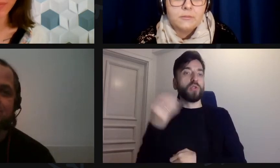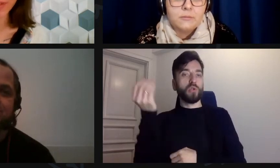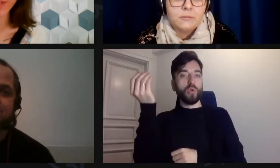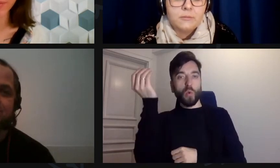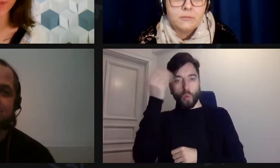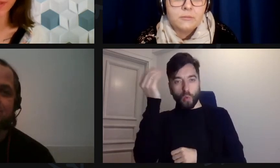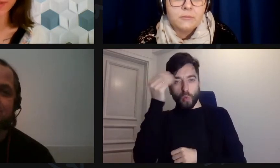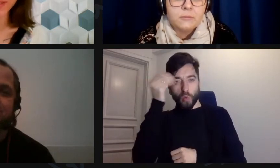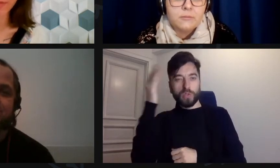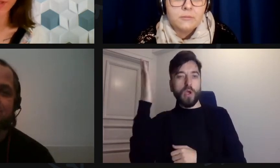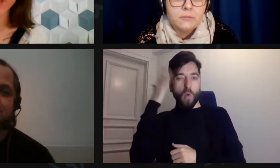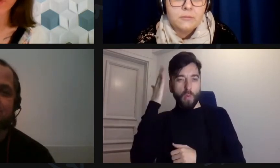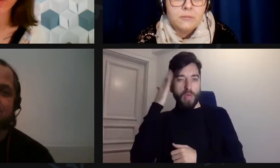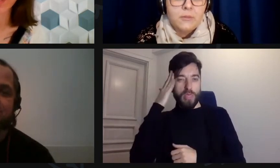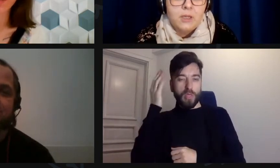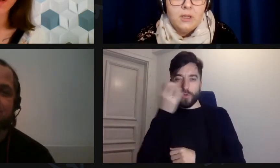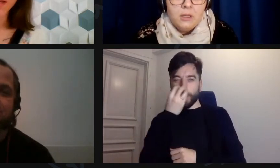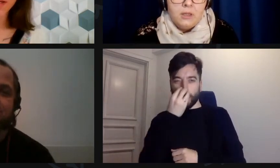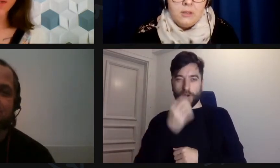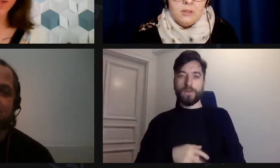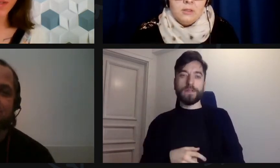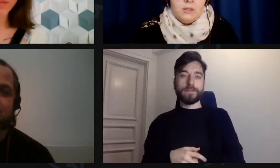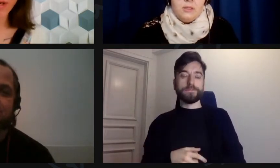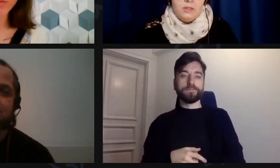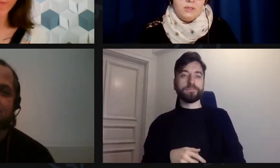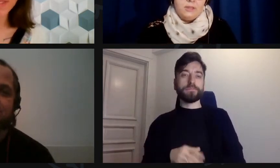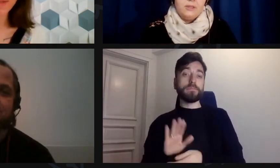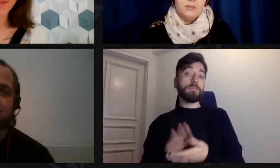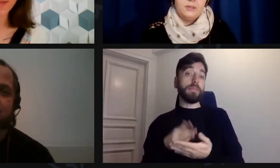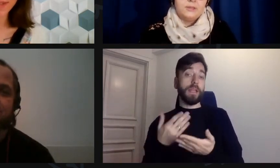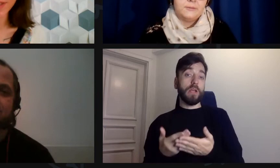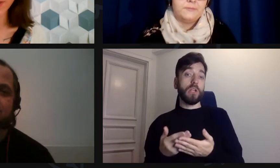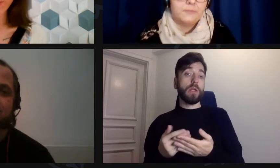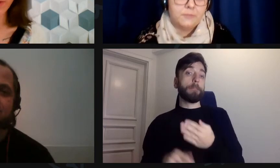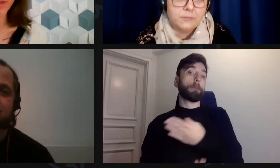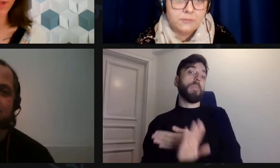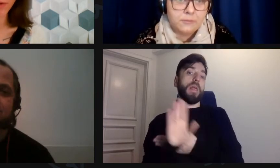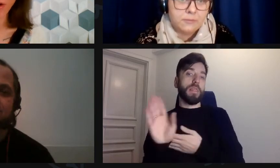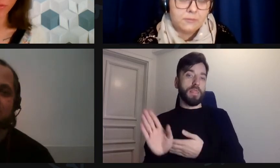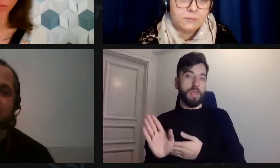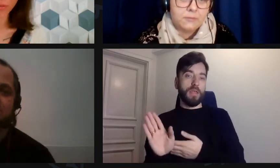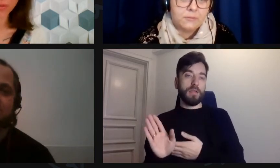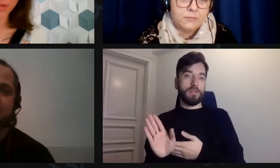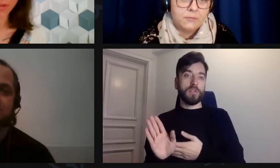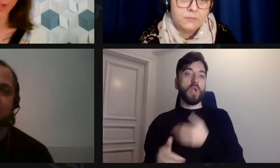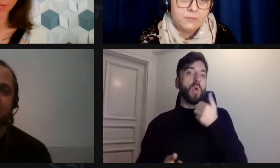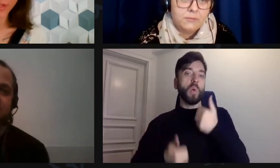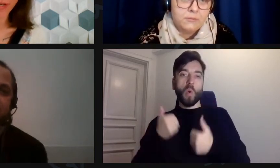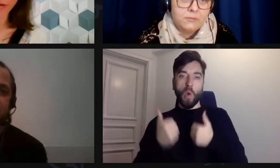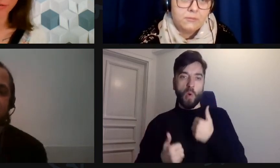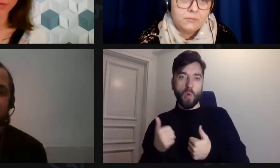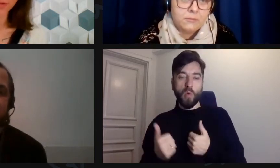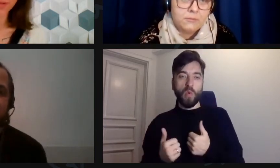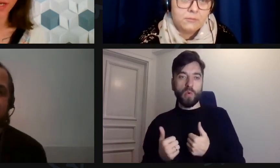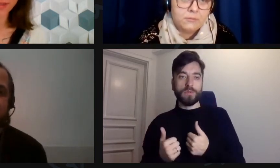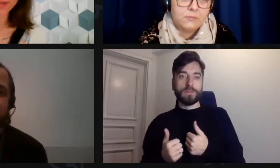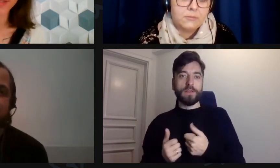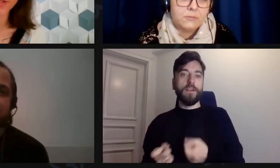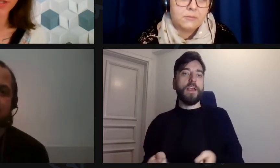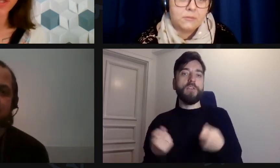albo jesteśmy nastawiani na jakąś prezentacją czy jakiś konkurs, przegląd artystyczny.